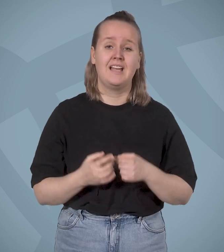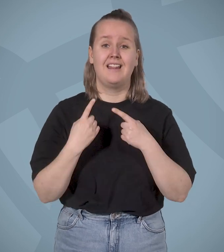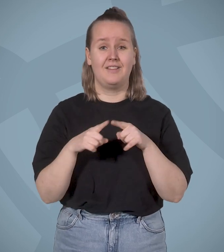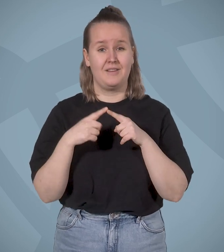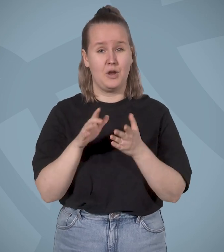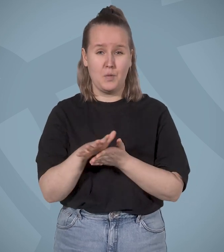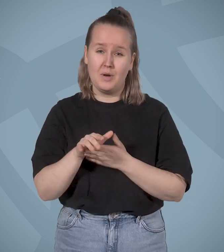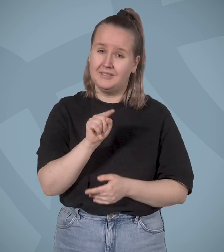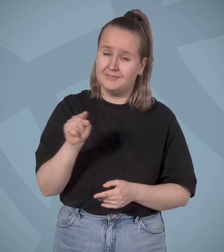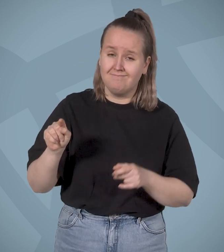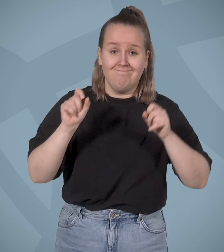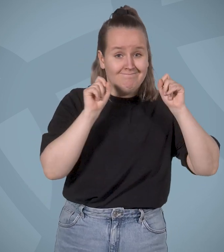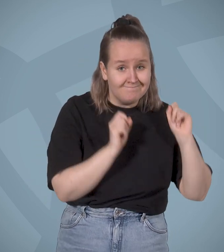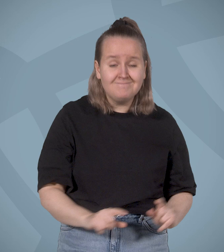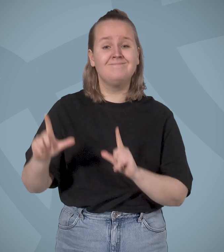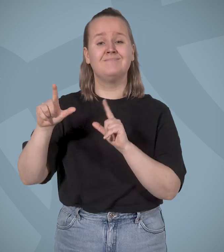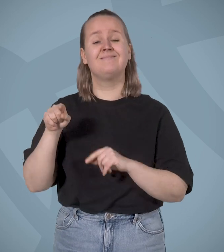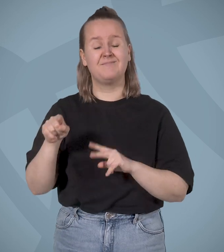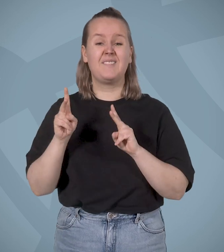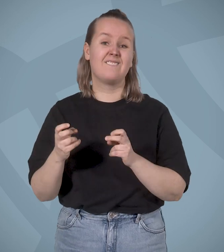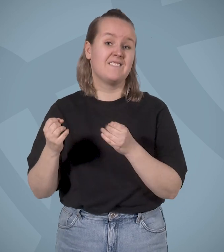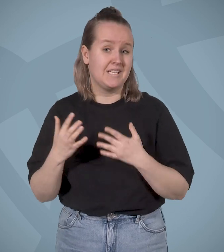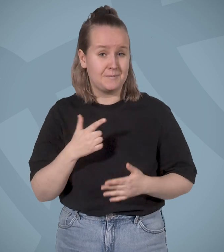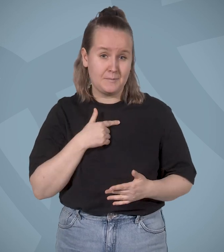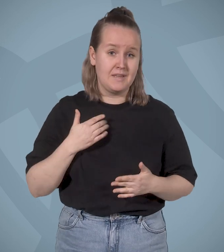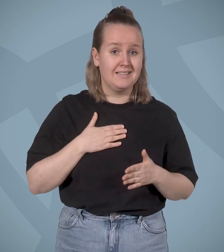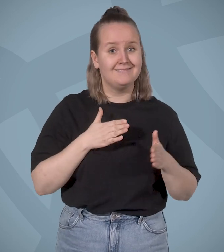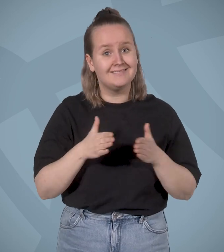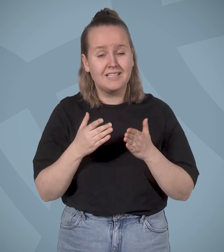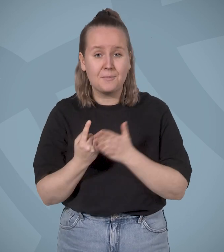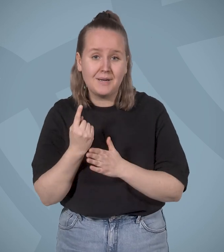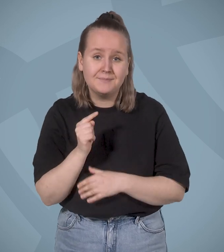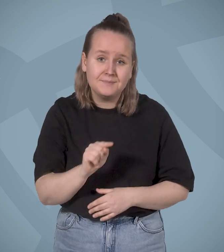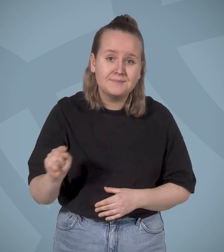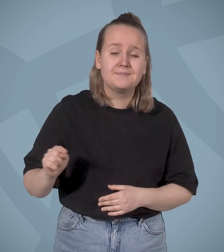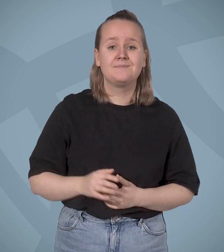Kulujen nousu on ollut odottamattoman voimakasta, ja se vaikuttaa järjestämiimme tapahtumiin.